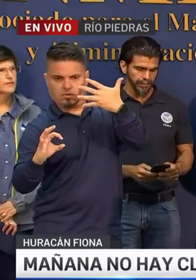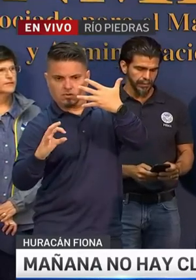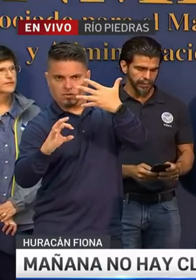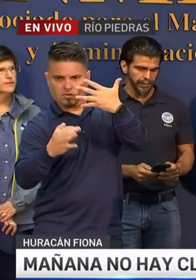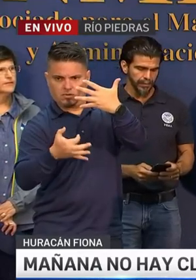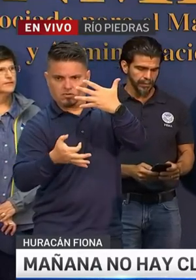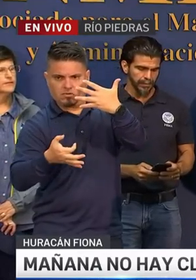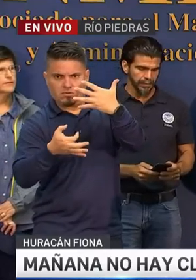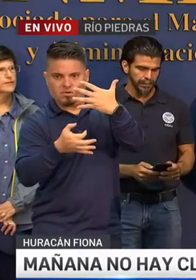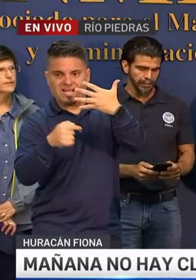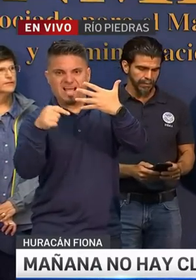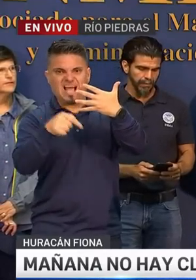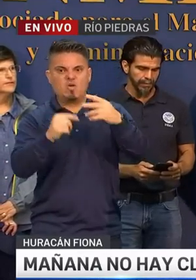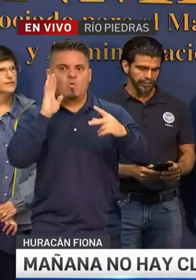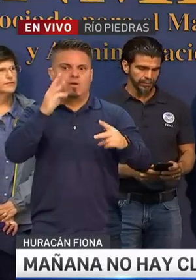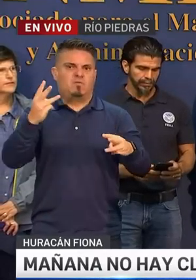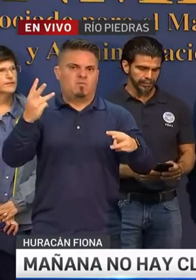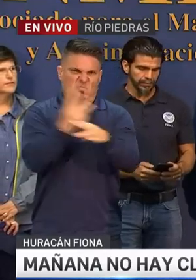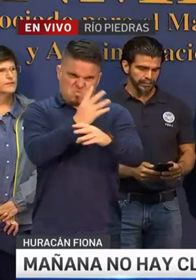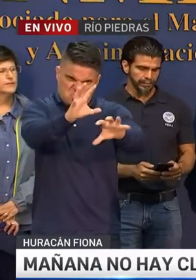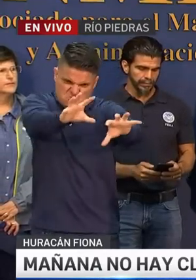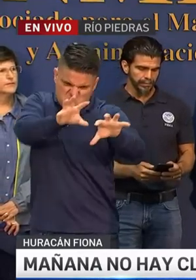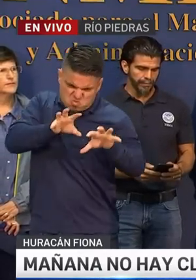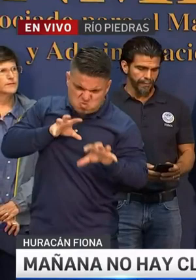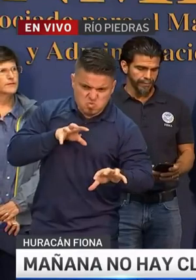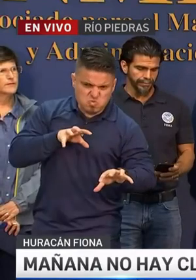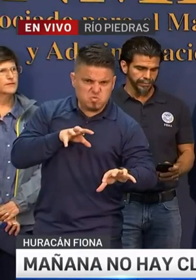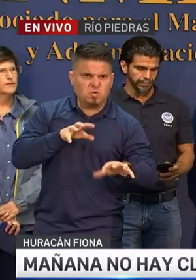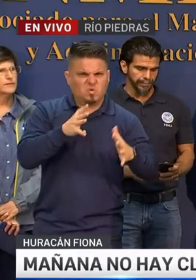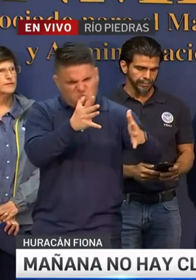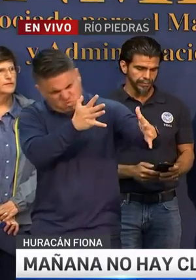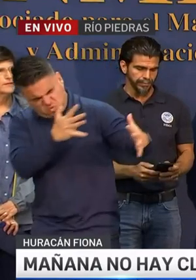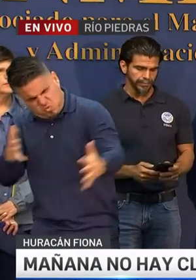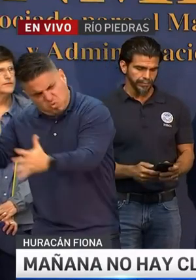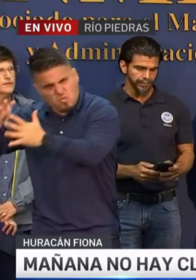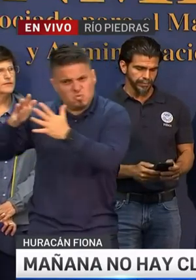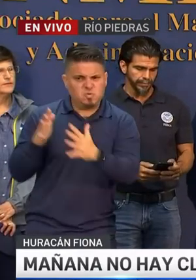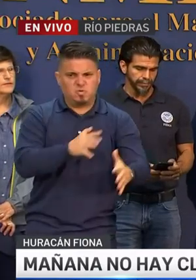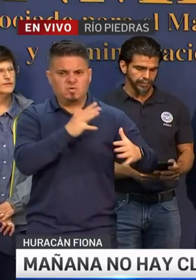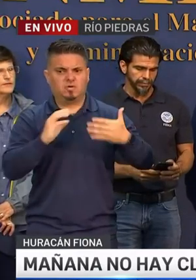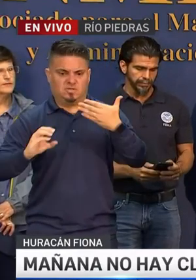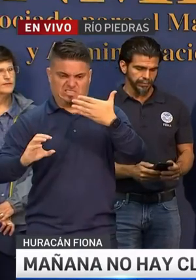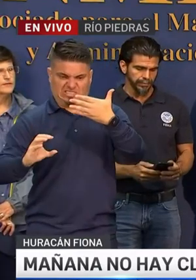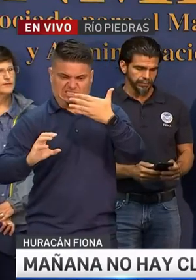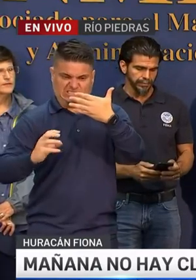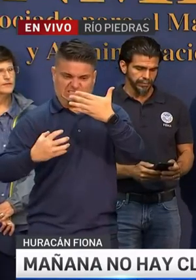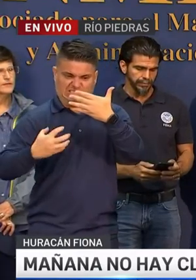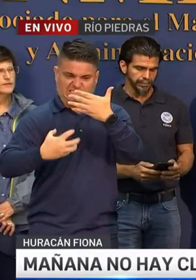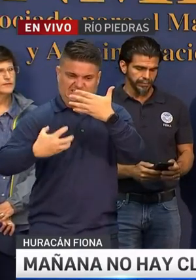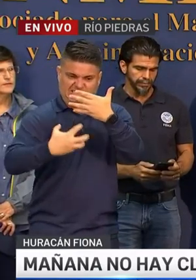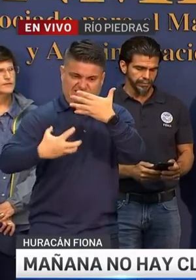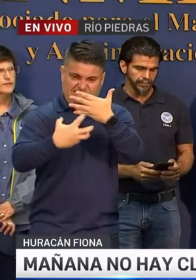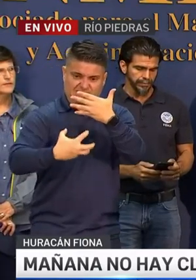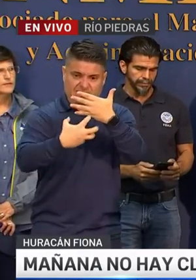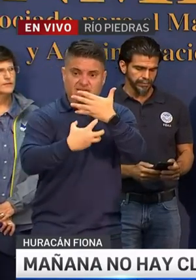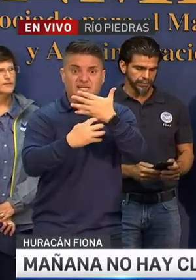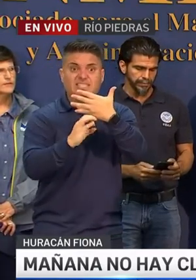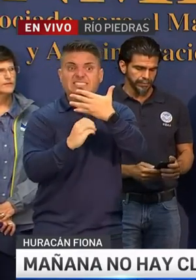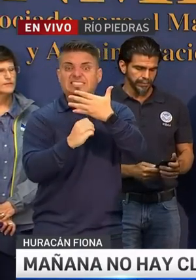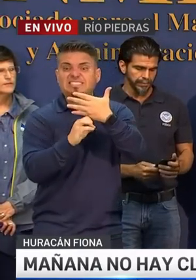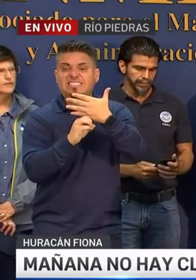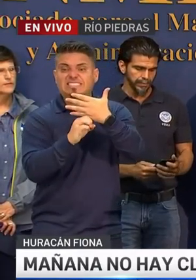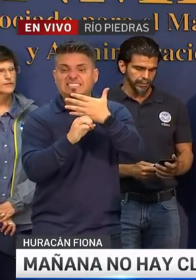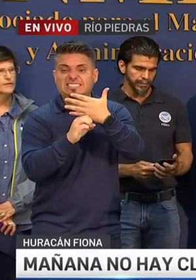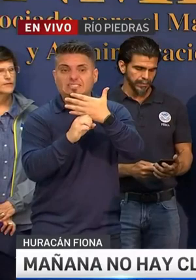PONCE, ELMER CON ESTE ESCENARIO